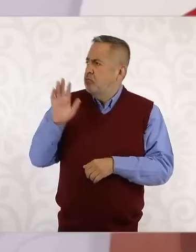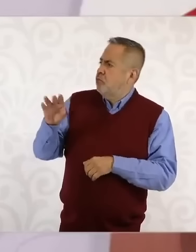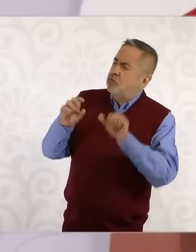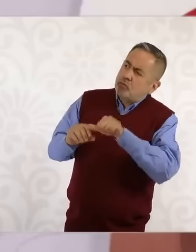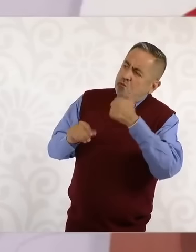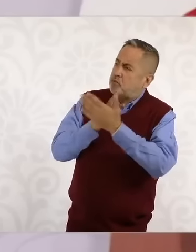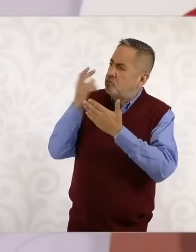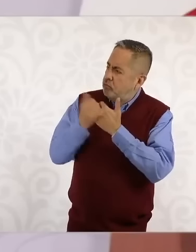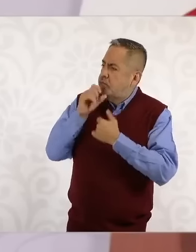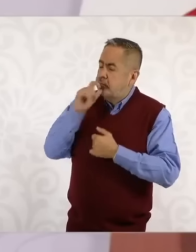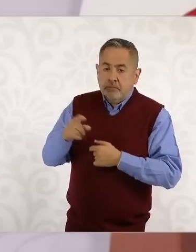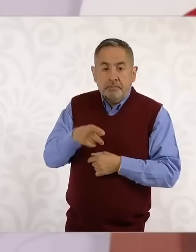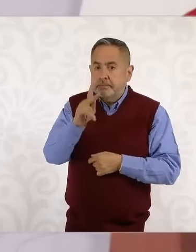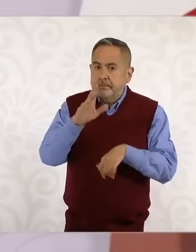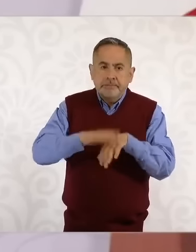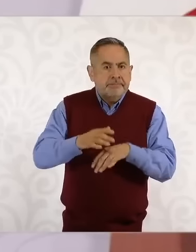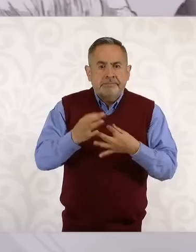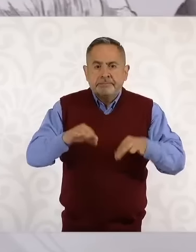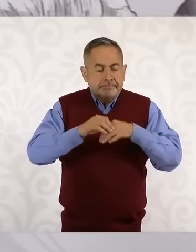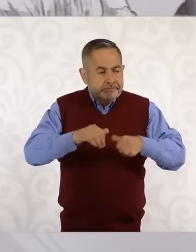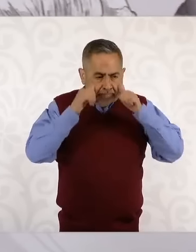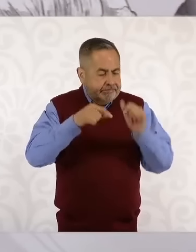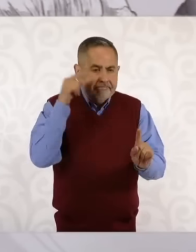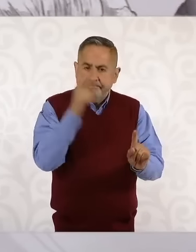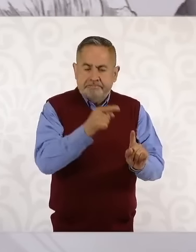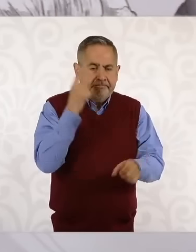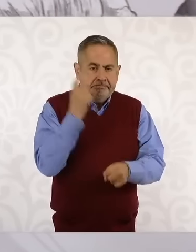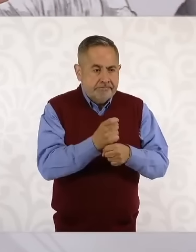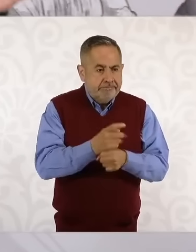pero sí se le dio atención prioritaria porque esto está en función de lo que necesite el